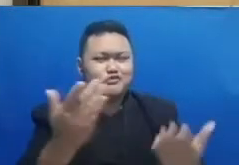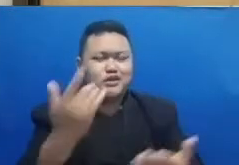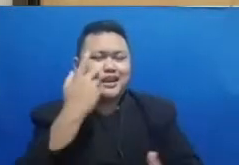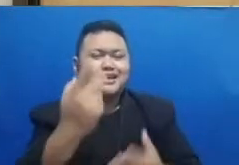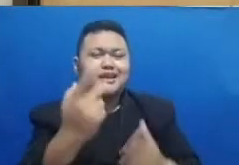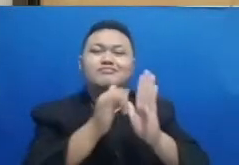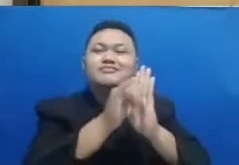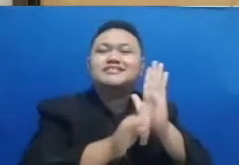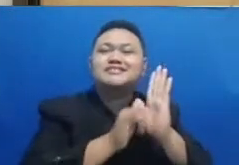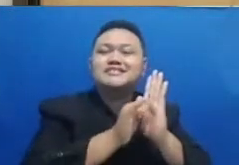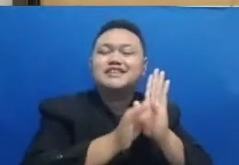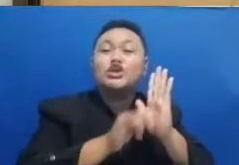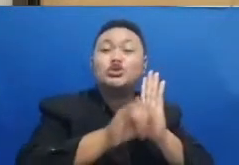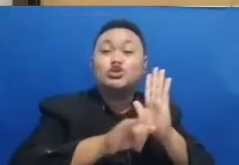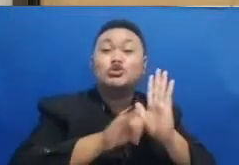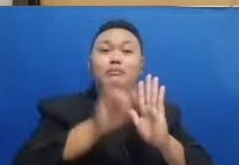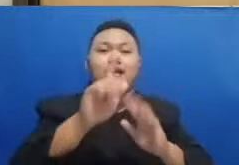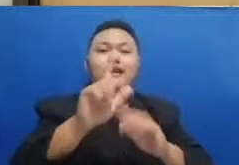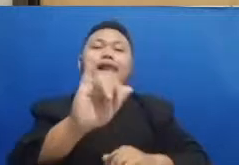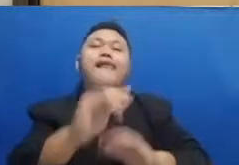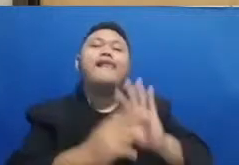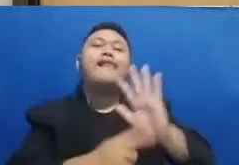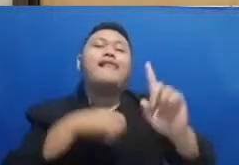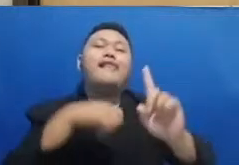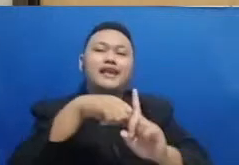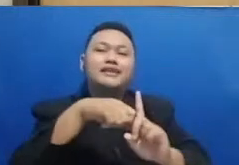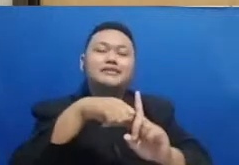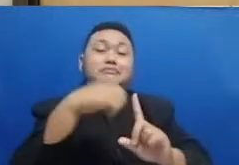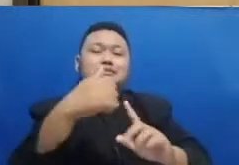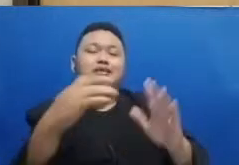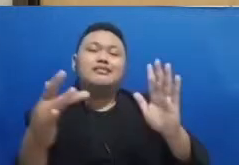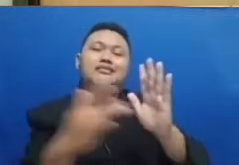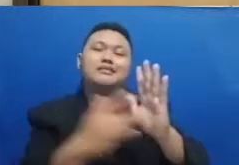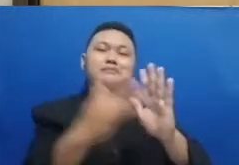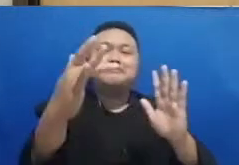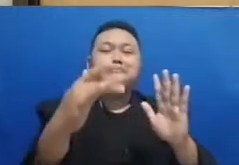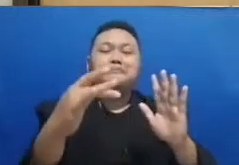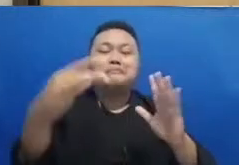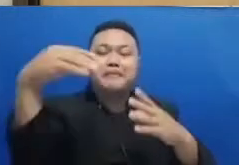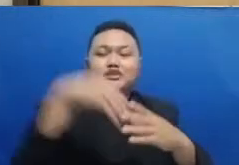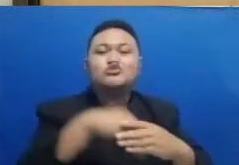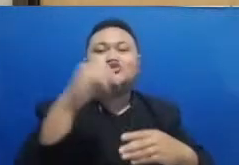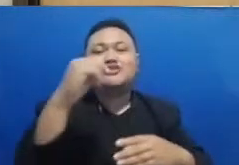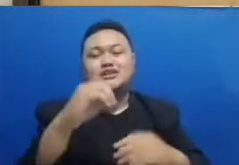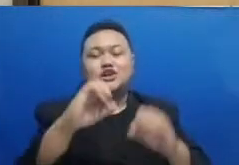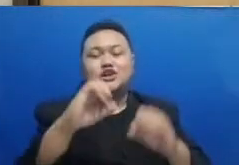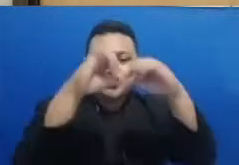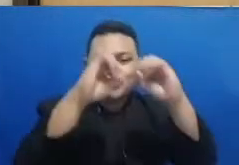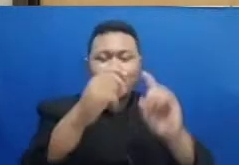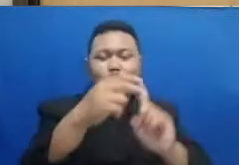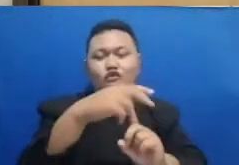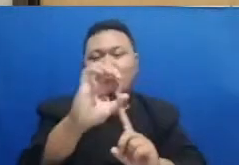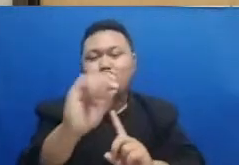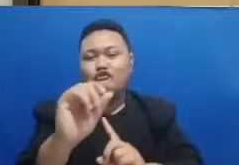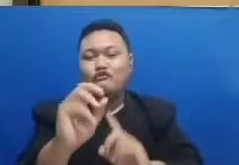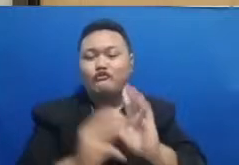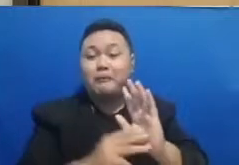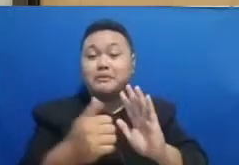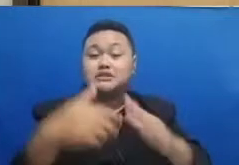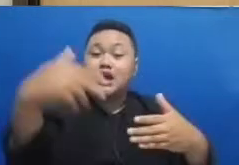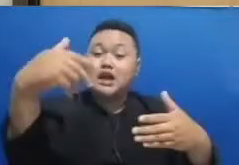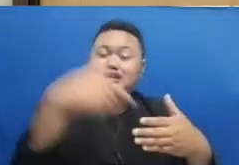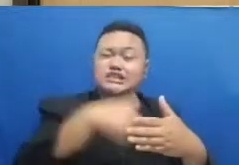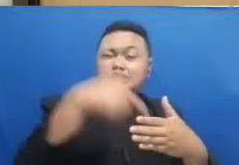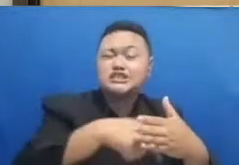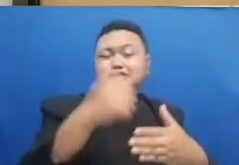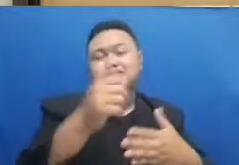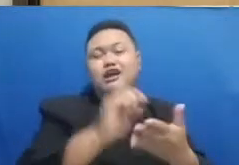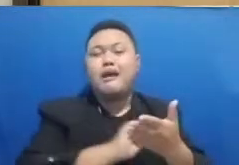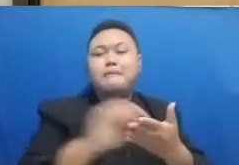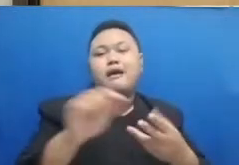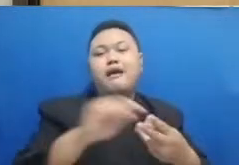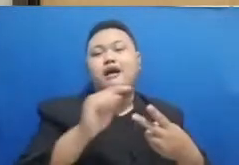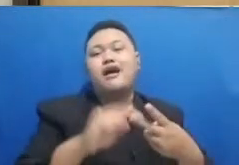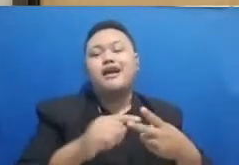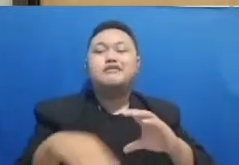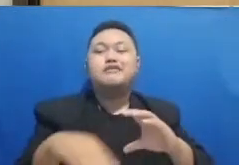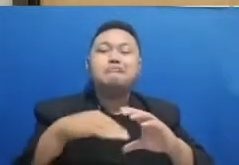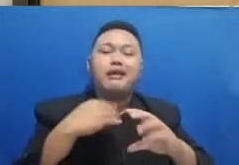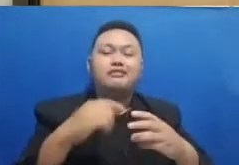juga Google form jadi Silahkan untuk mengisi dulu nama kemudian email dan tunggu tebakan Apa yang